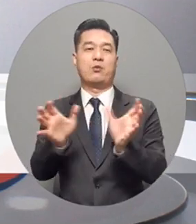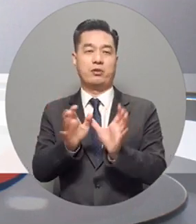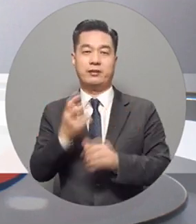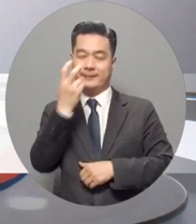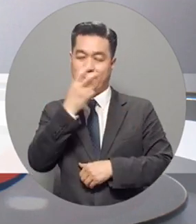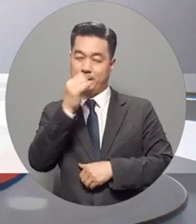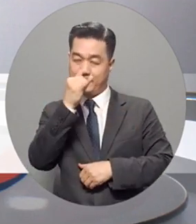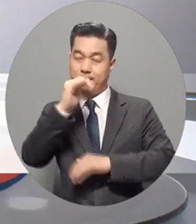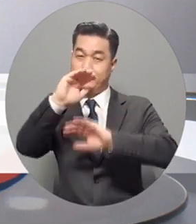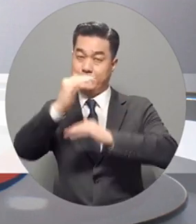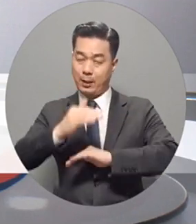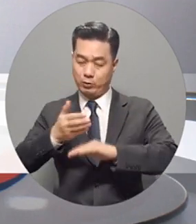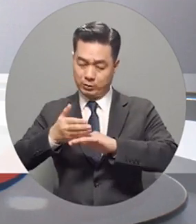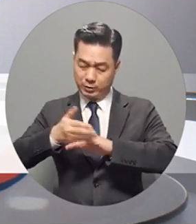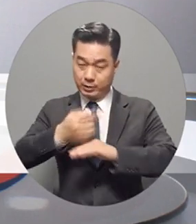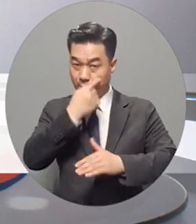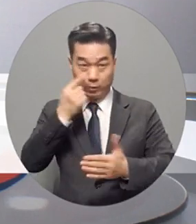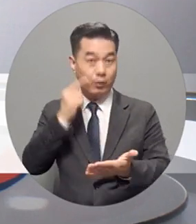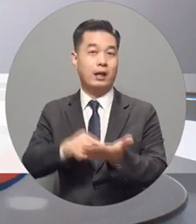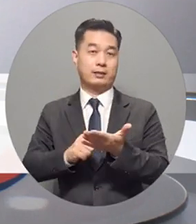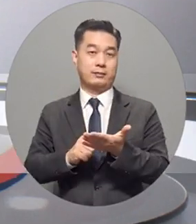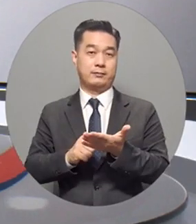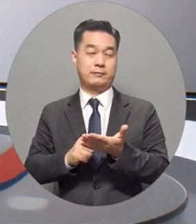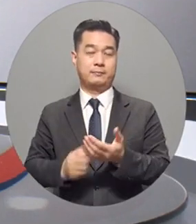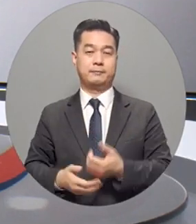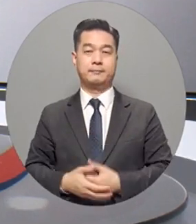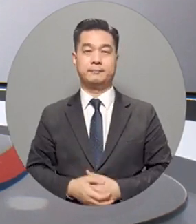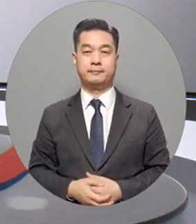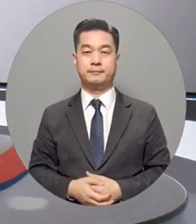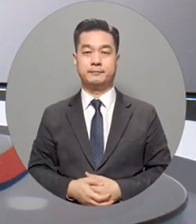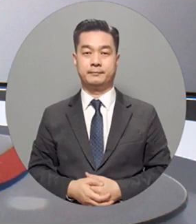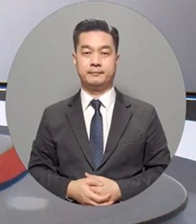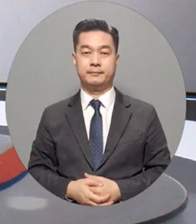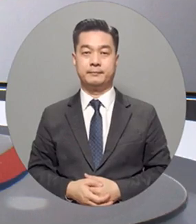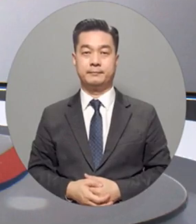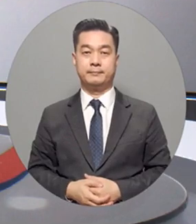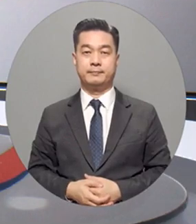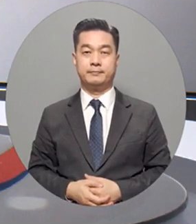감사원의 감사까지 받고 있는 사실이 뒤늦게 확인됐습니다.